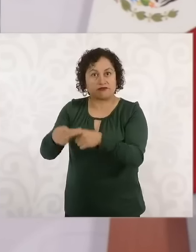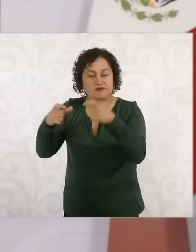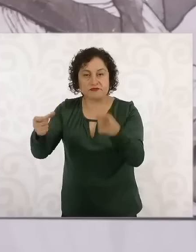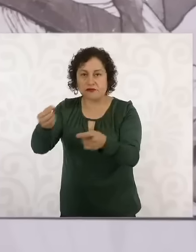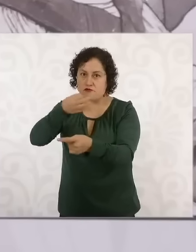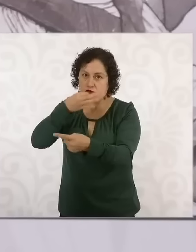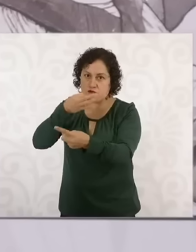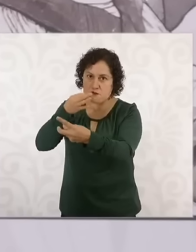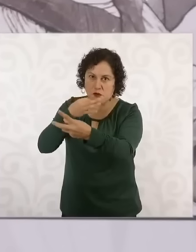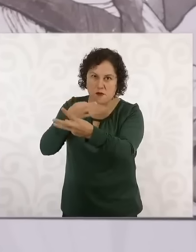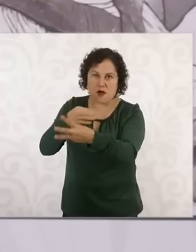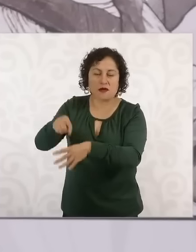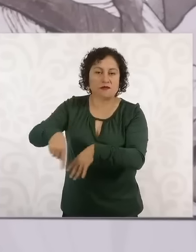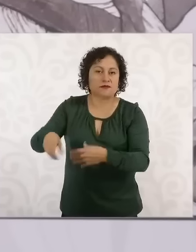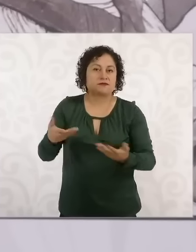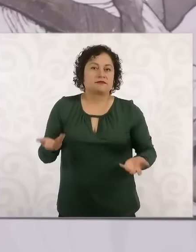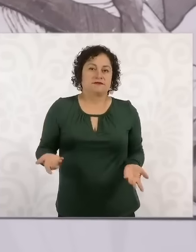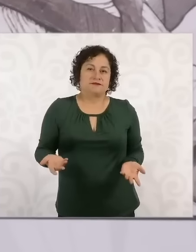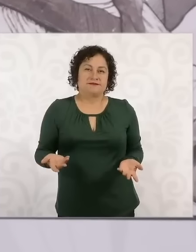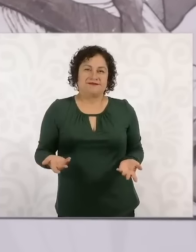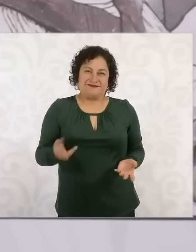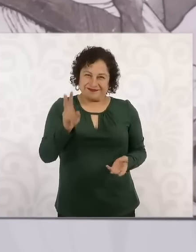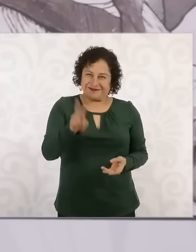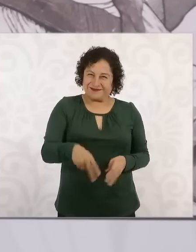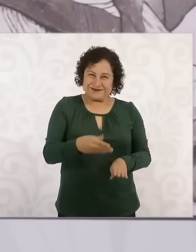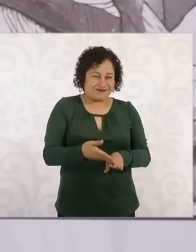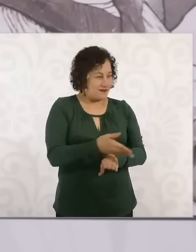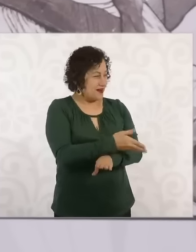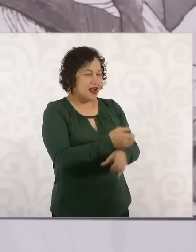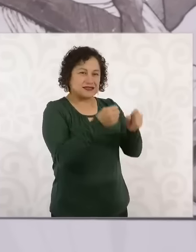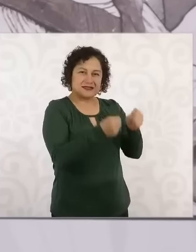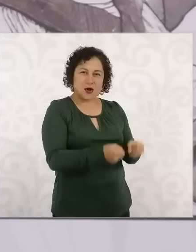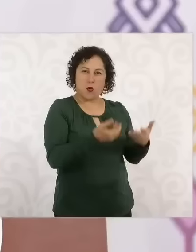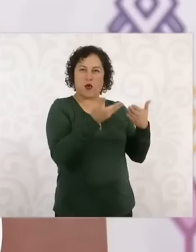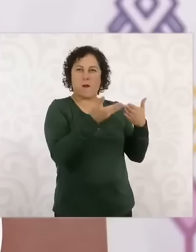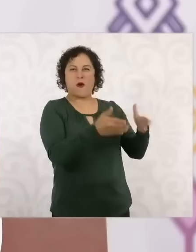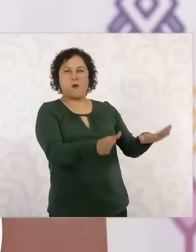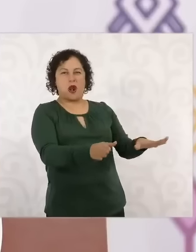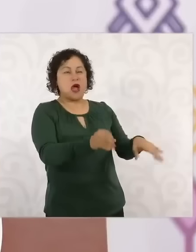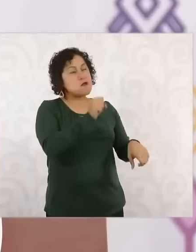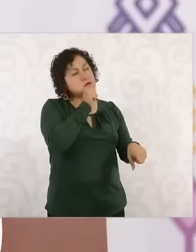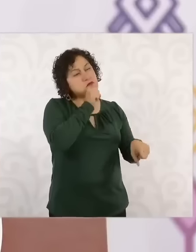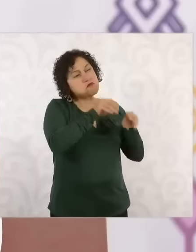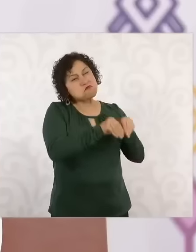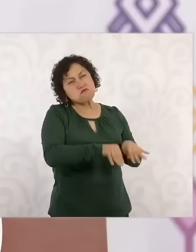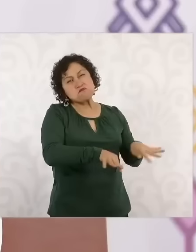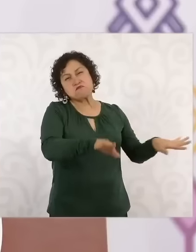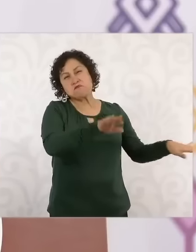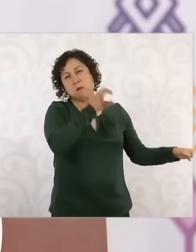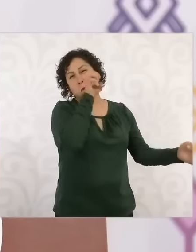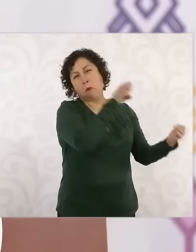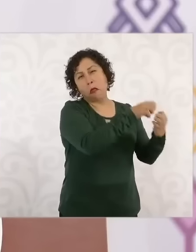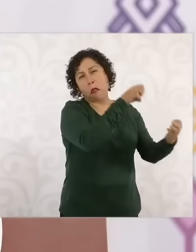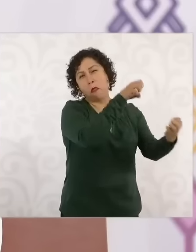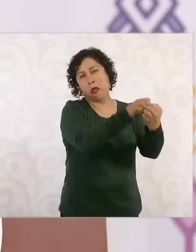Entonces es mucha propaganda de lo que supuestamente el servicio de salud antes y